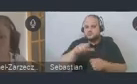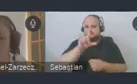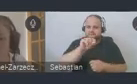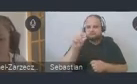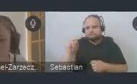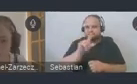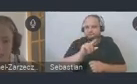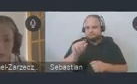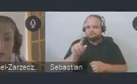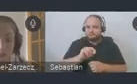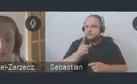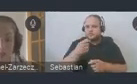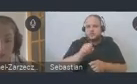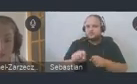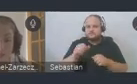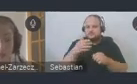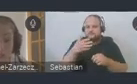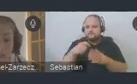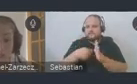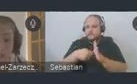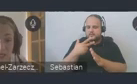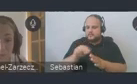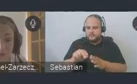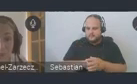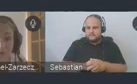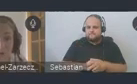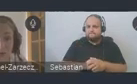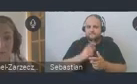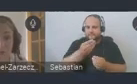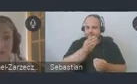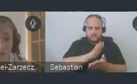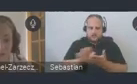to nie są materiały wideo. To jest też absolutnie darmowa platforma.